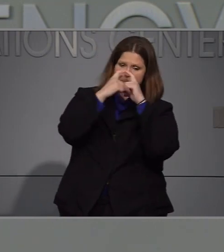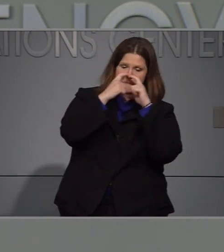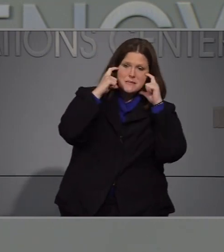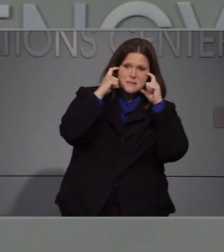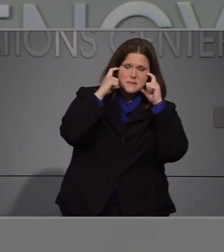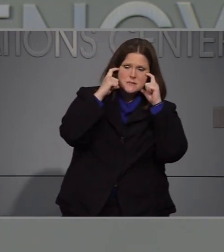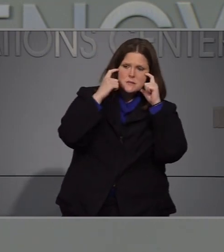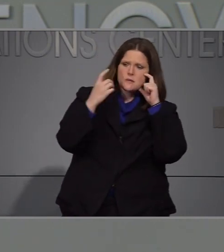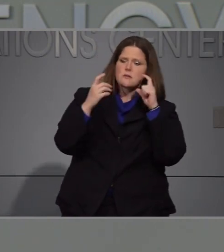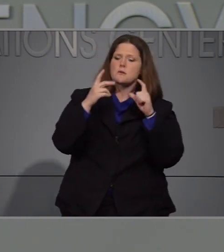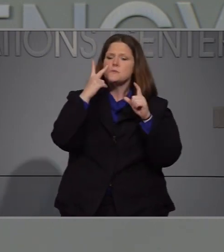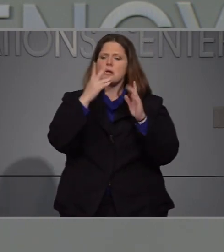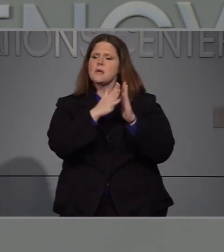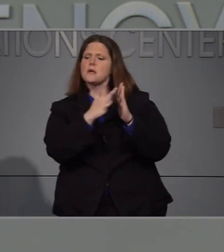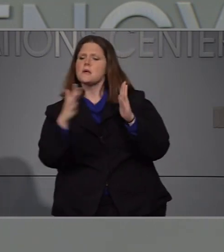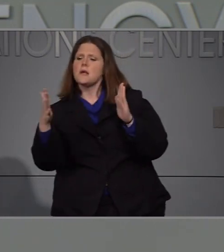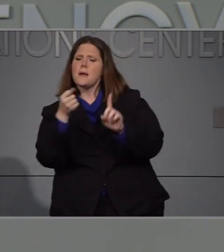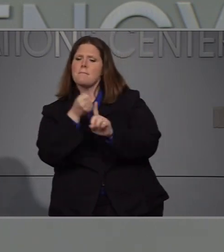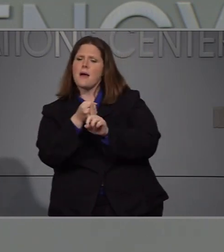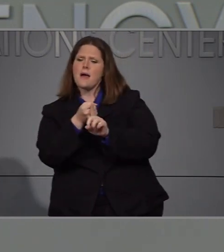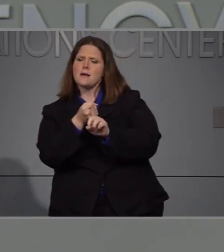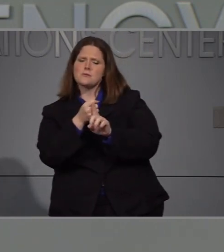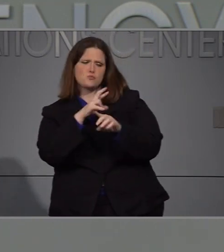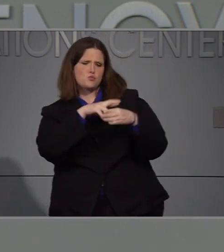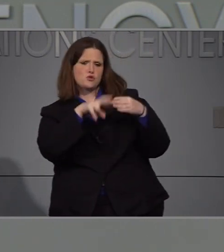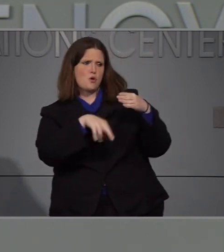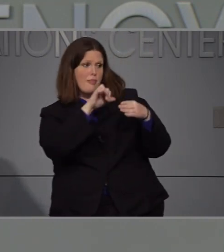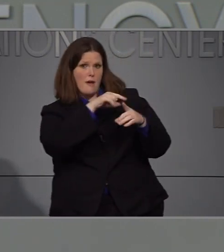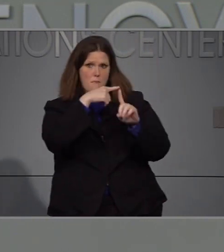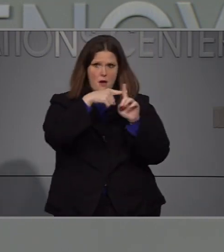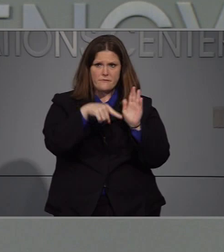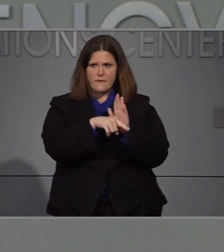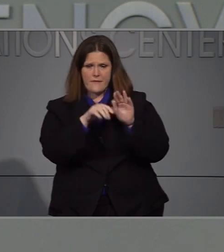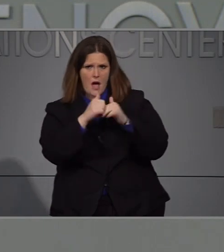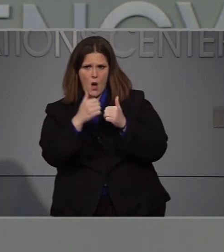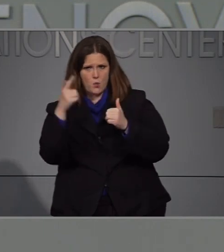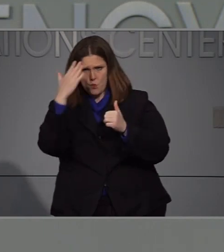Cuánto tiempo se va cada para vez que el impacto del uso.